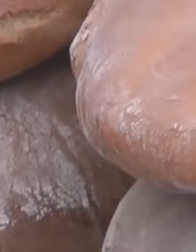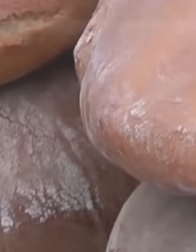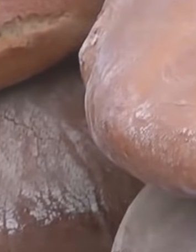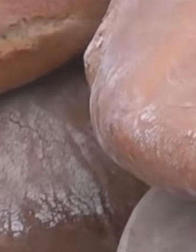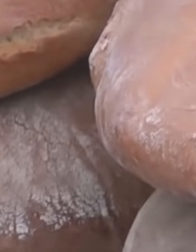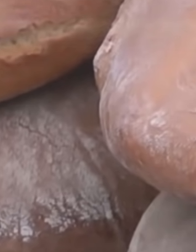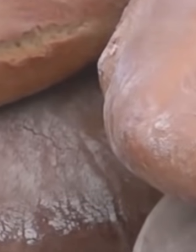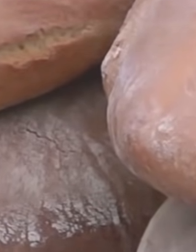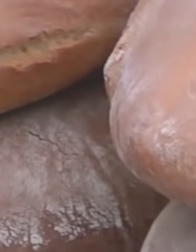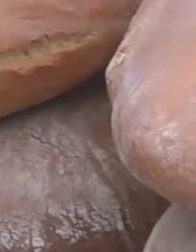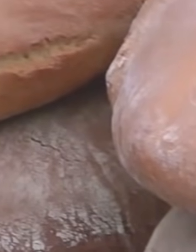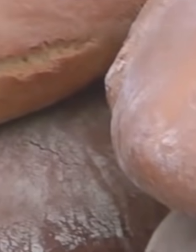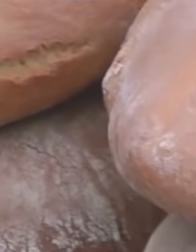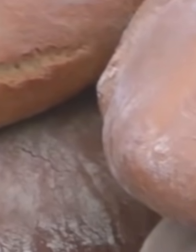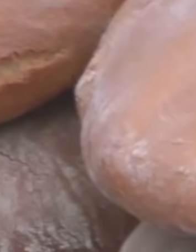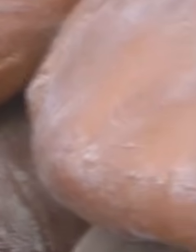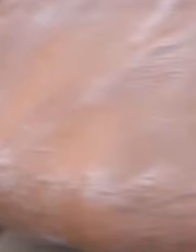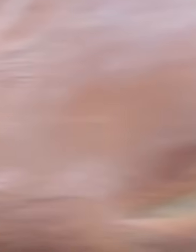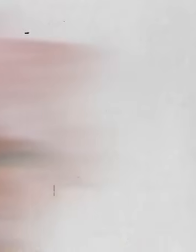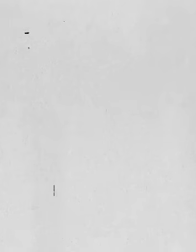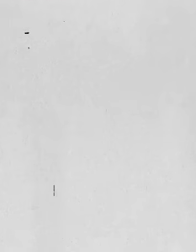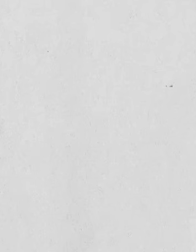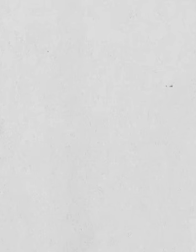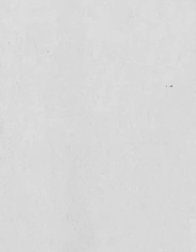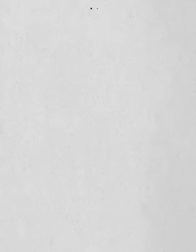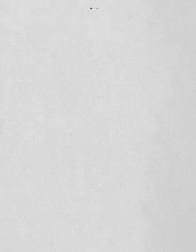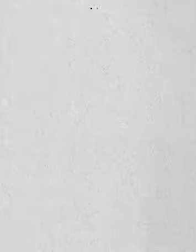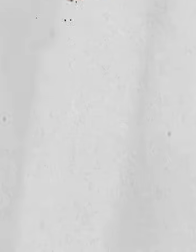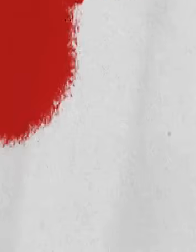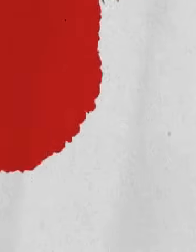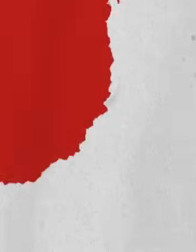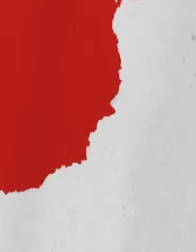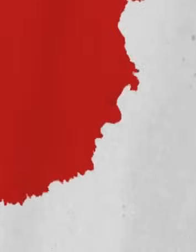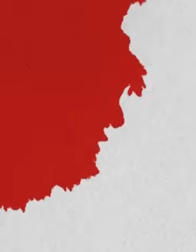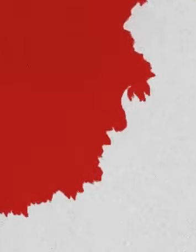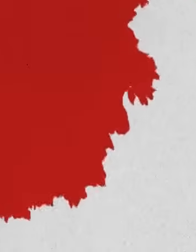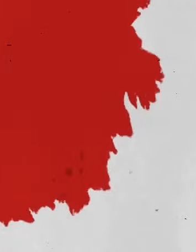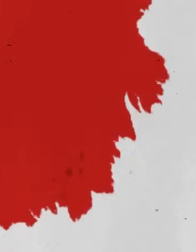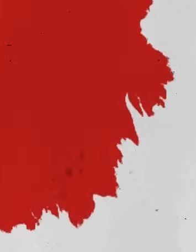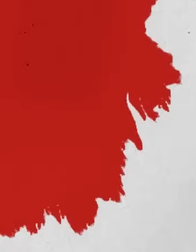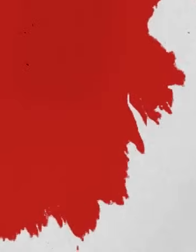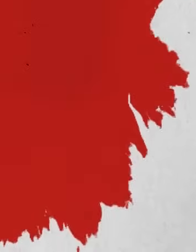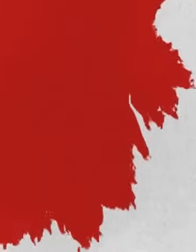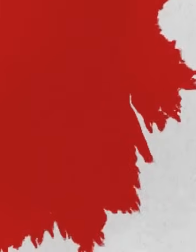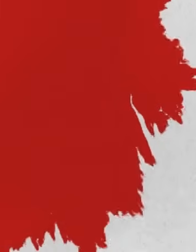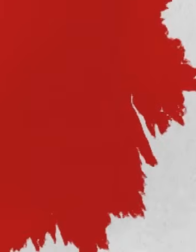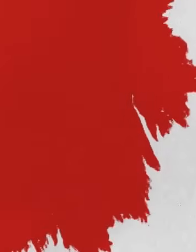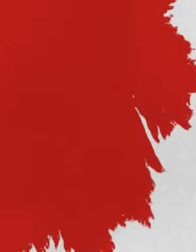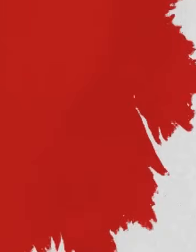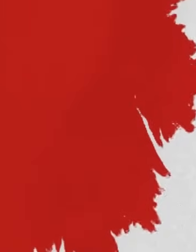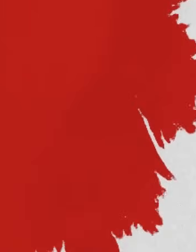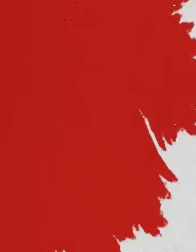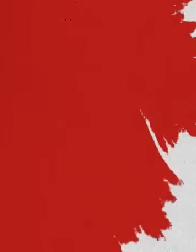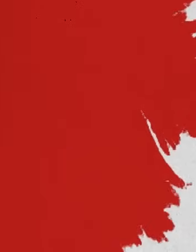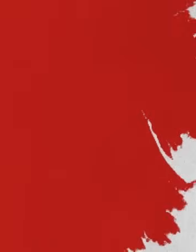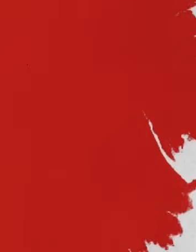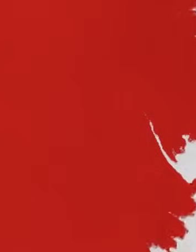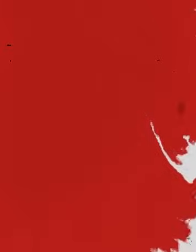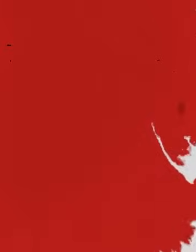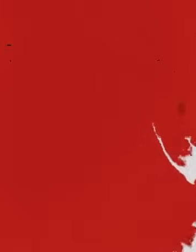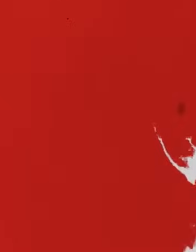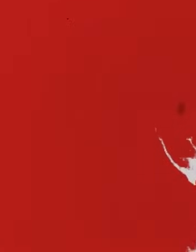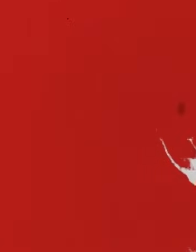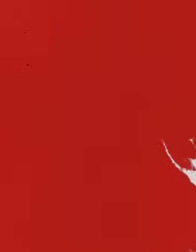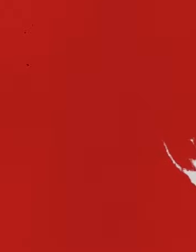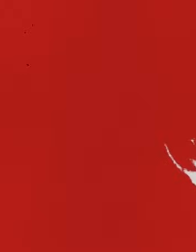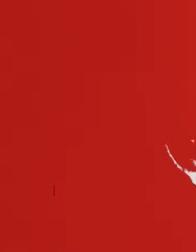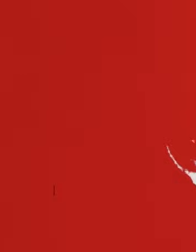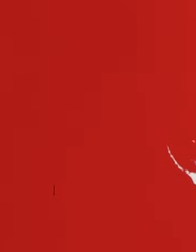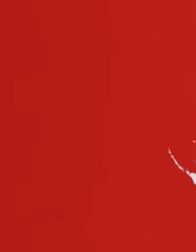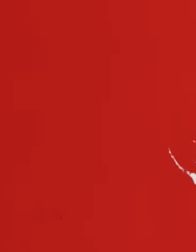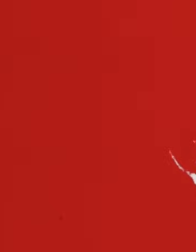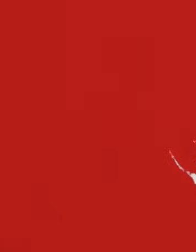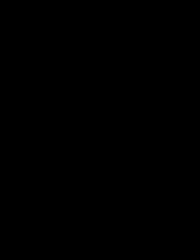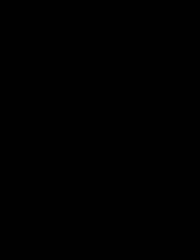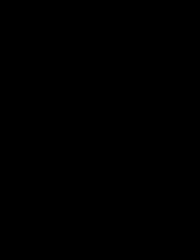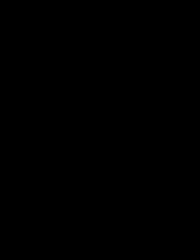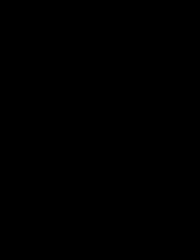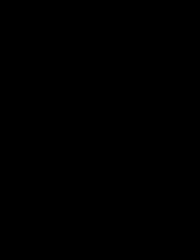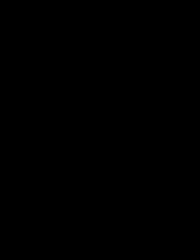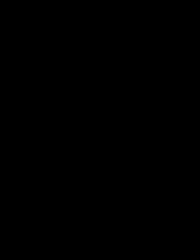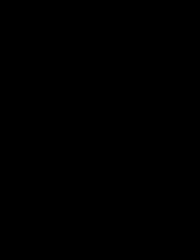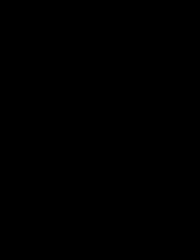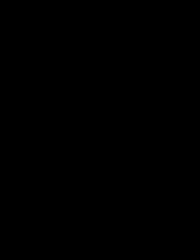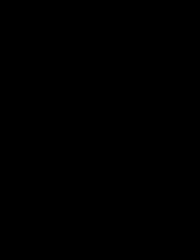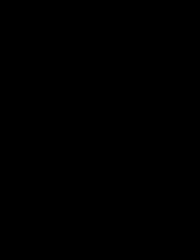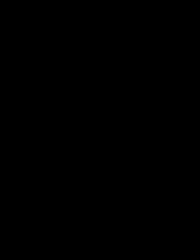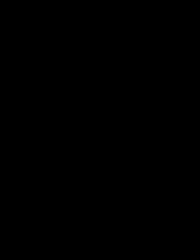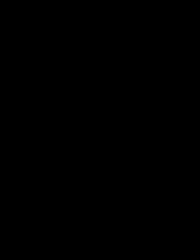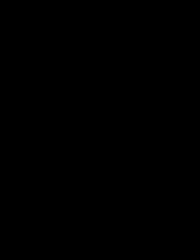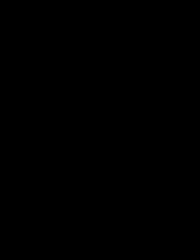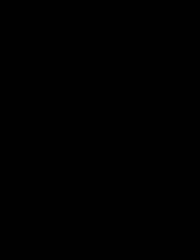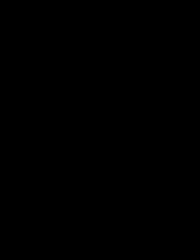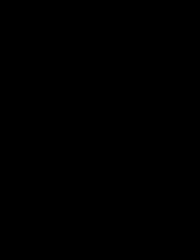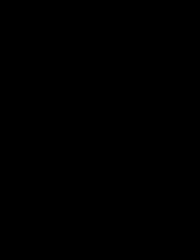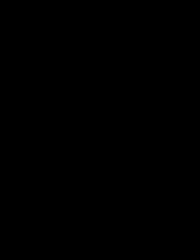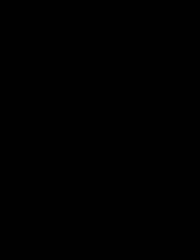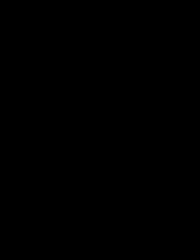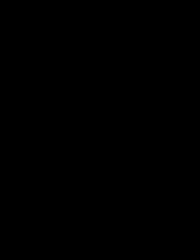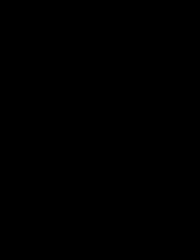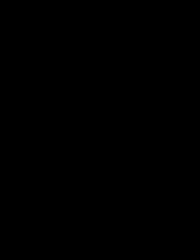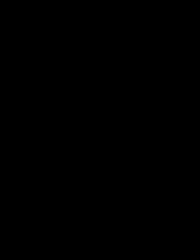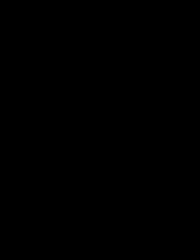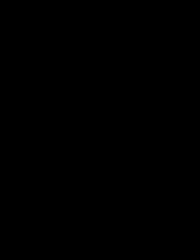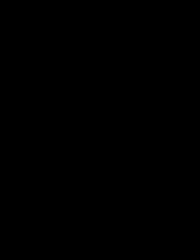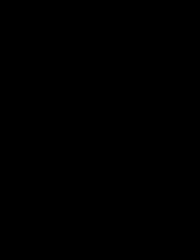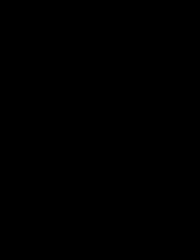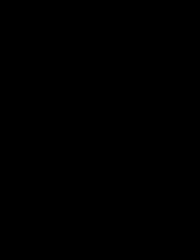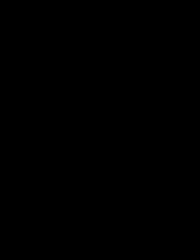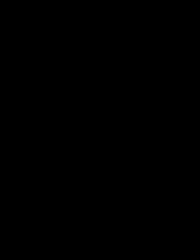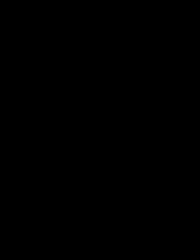ao